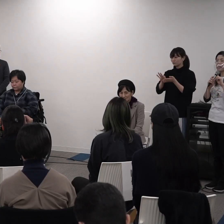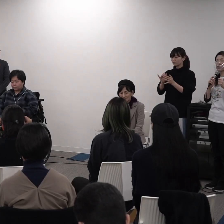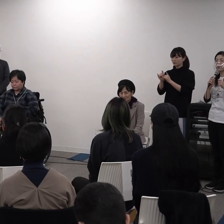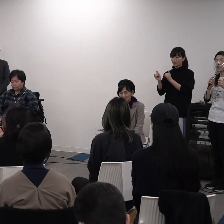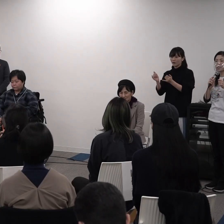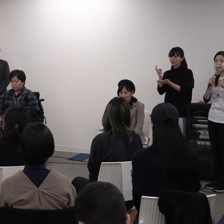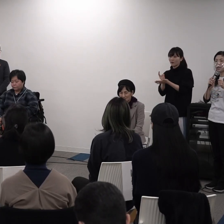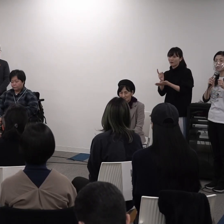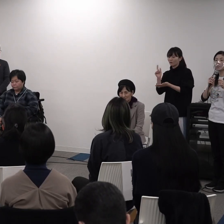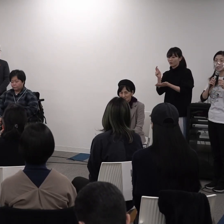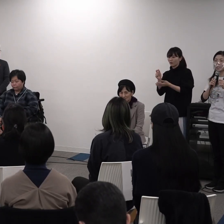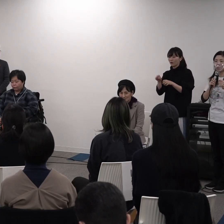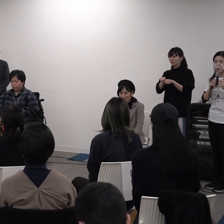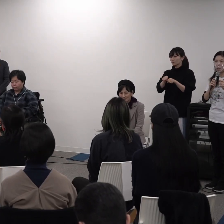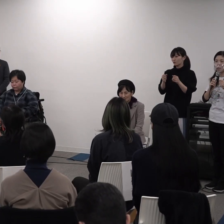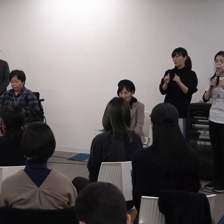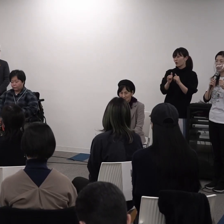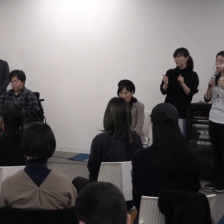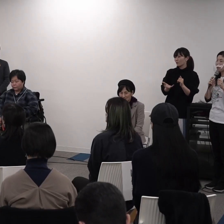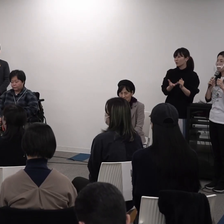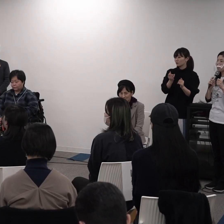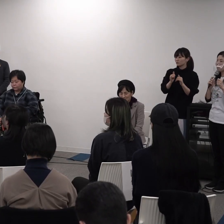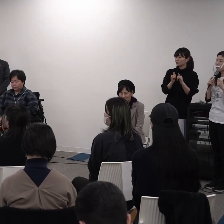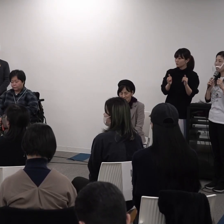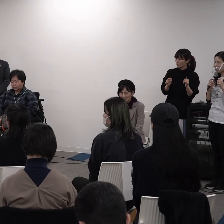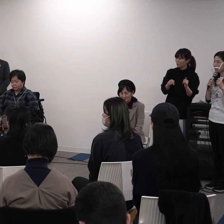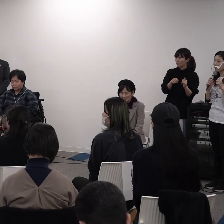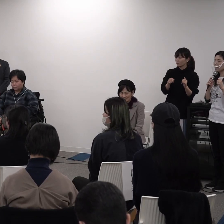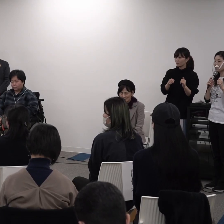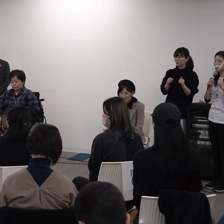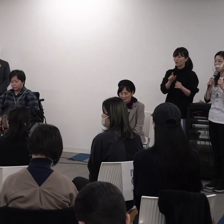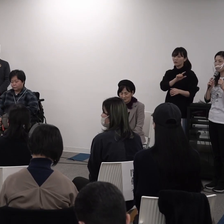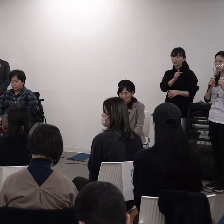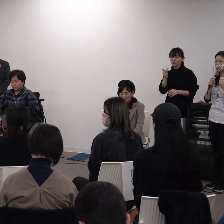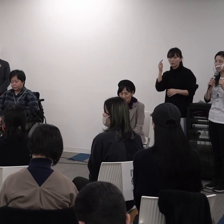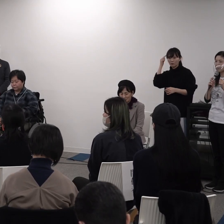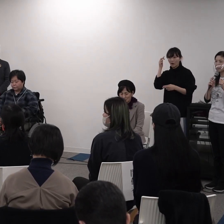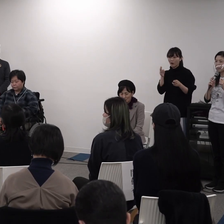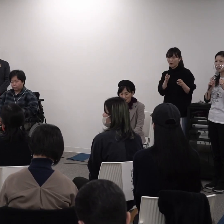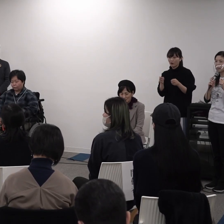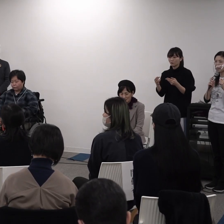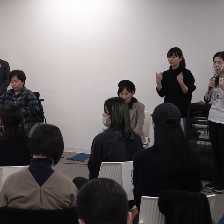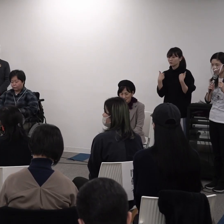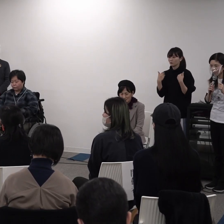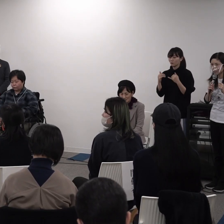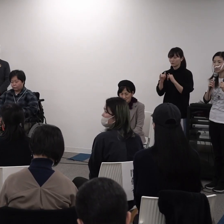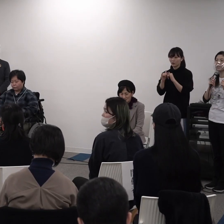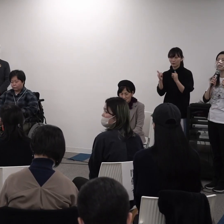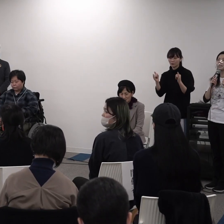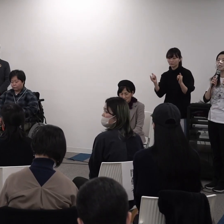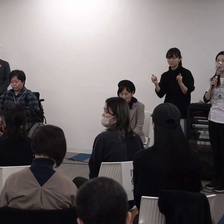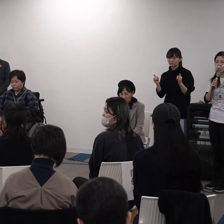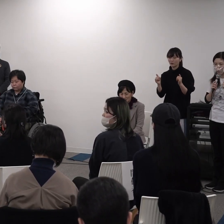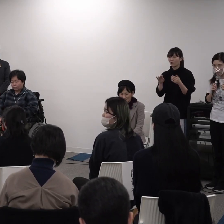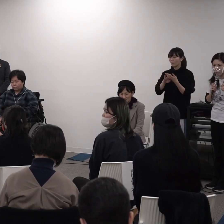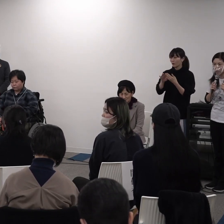障害がある方とか、あと、いろんな配慮が必要なお客様ってたくさん実はいらっしゃいますよね